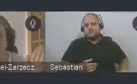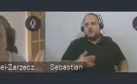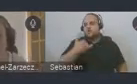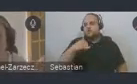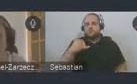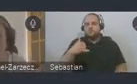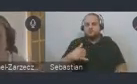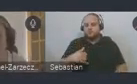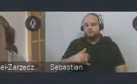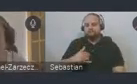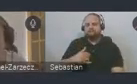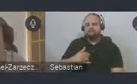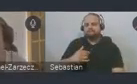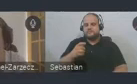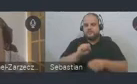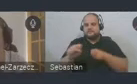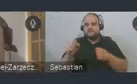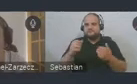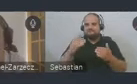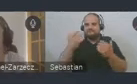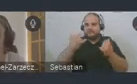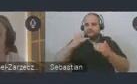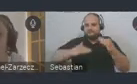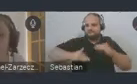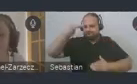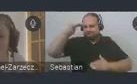To jest olbrzymia przepaść pomiędzy tzw. cyfrowymi migrantami,